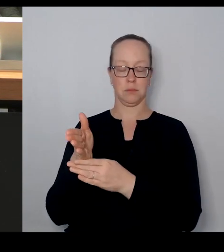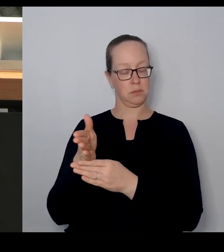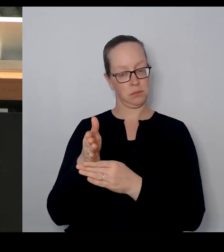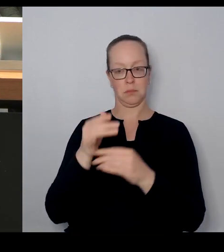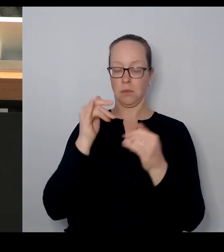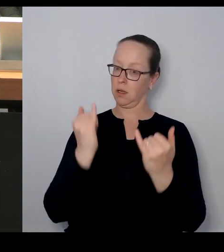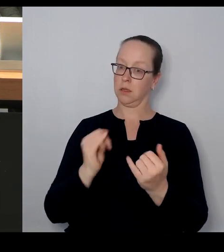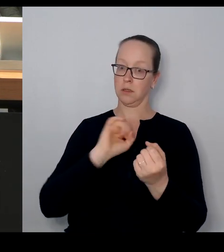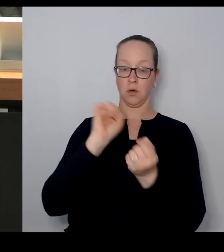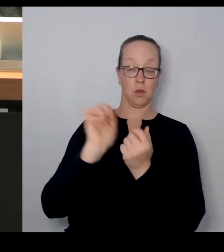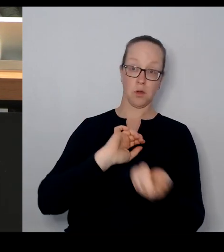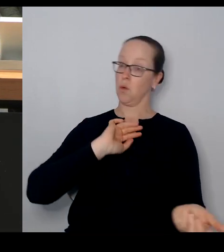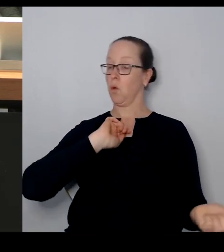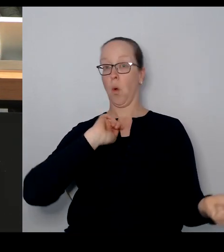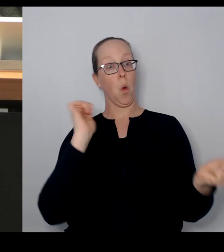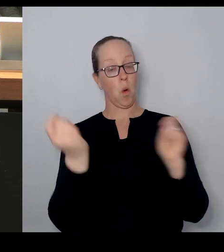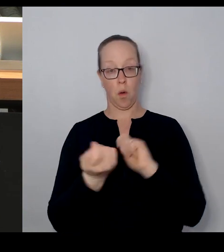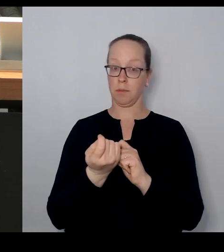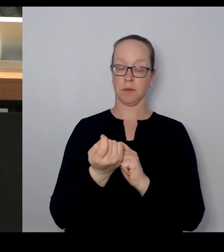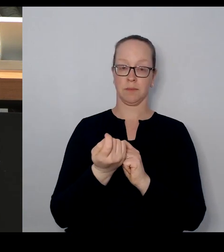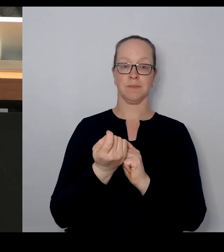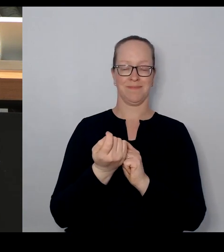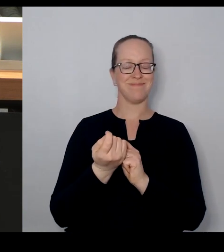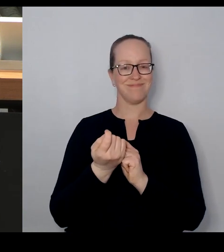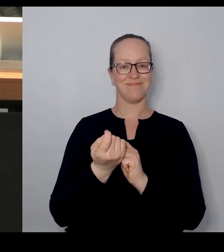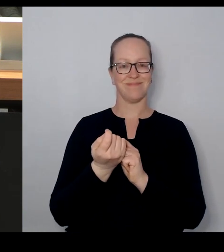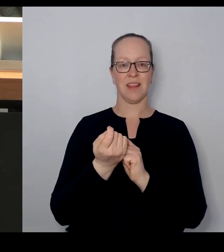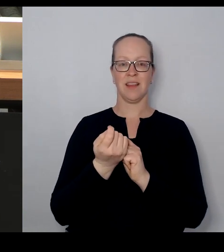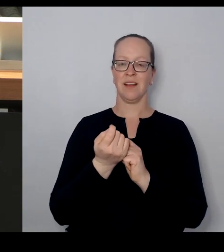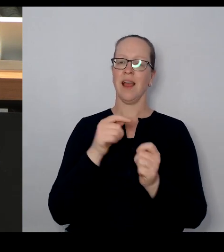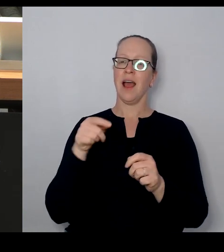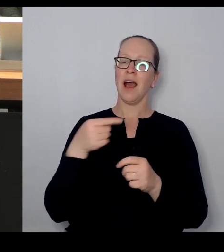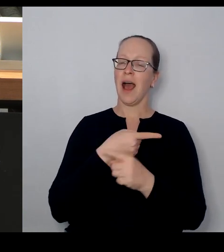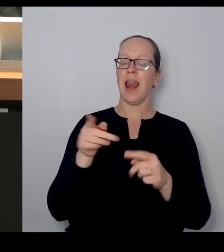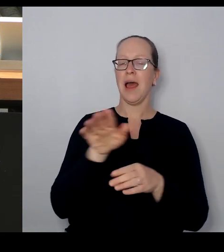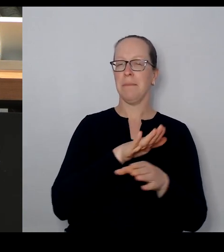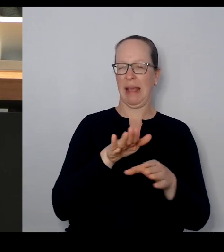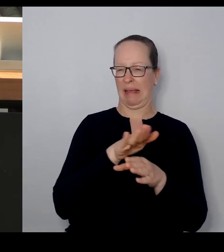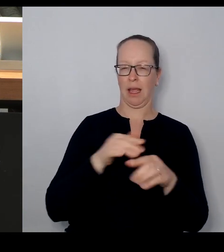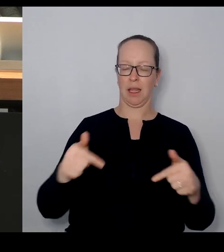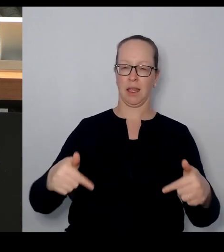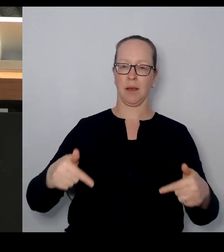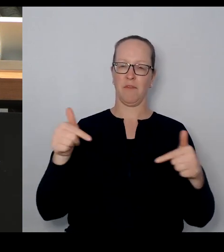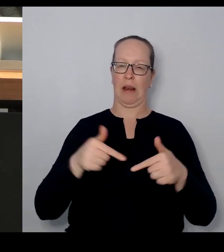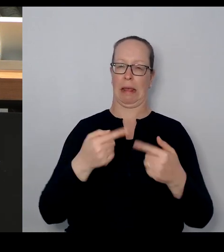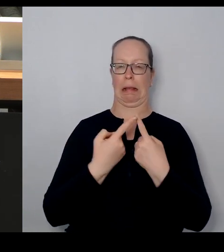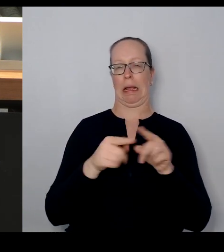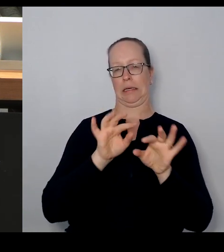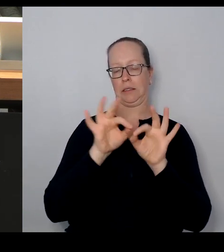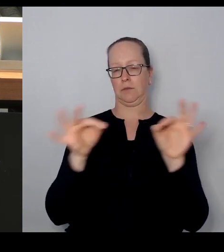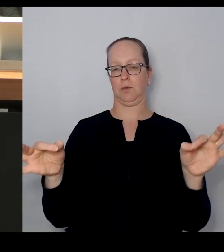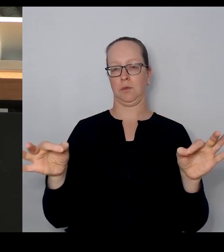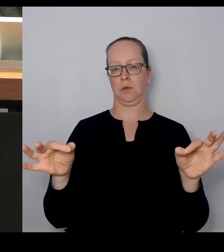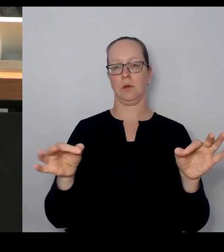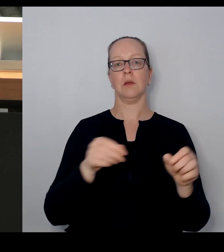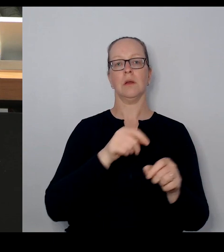Es gibt zu wenig Personal, die Löhne sind gut bis sehr gut. Die Anbieter werden immer weniger, weil der Personalmangel die